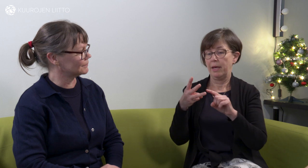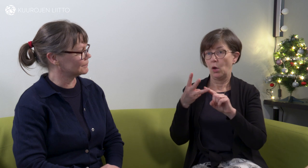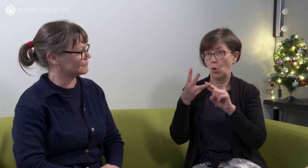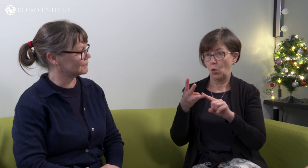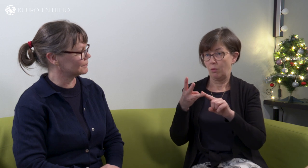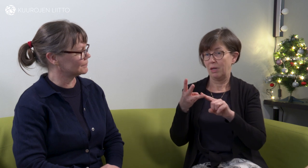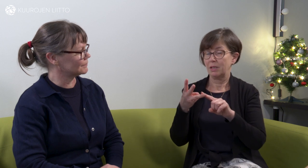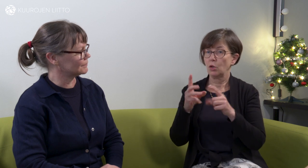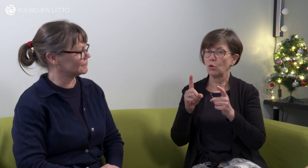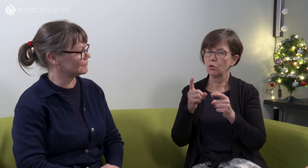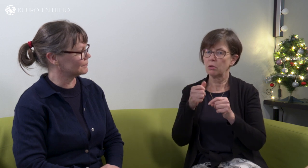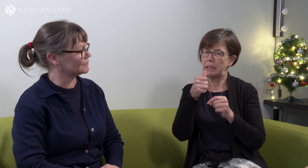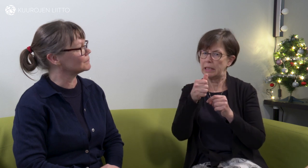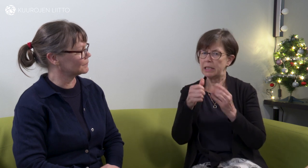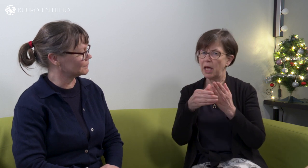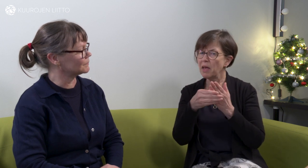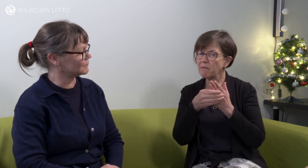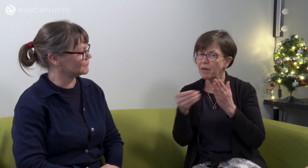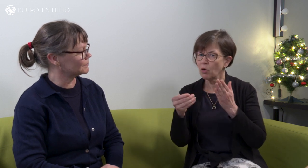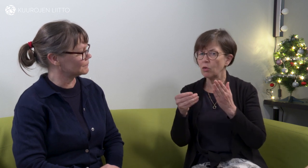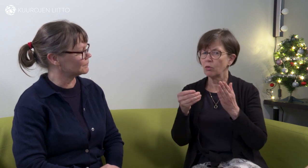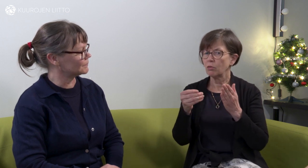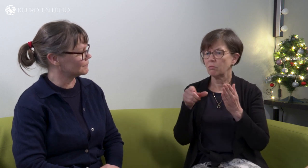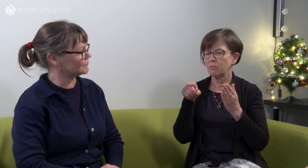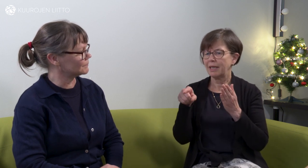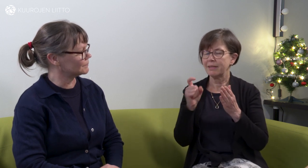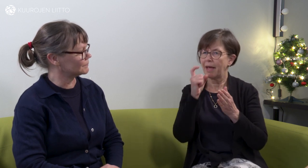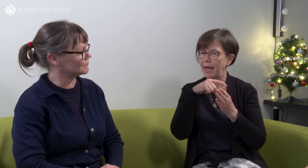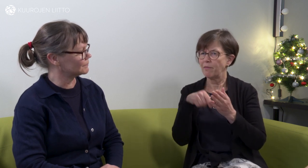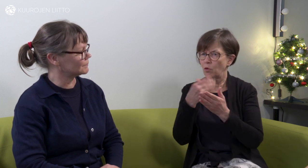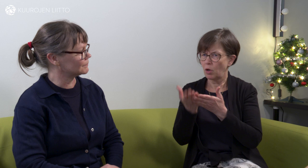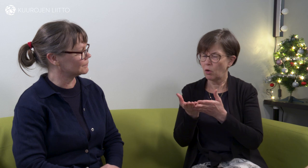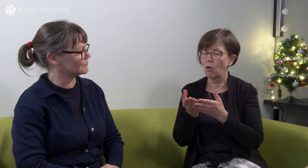Jos taas et ole oikeutettu verovähennykseen, -